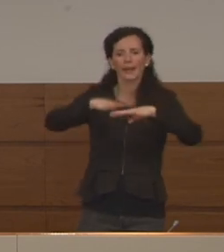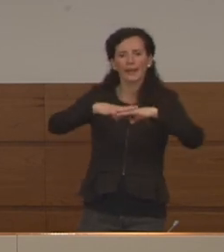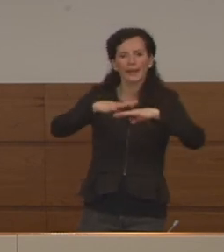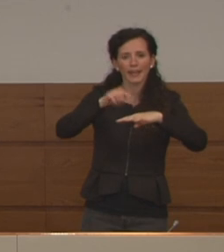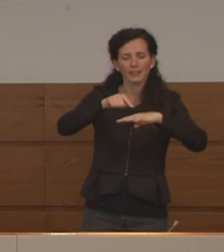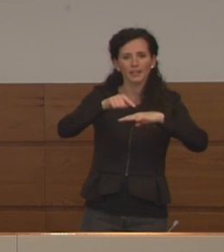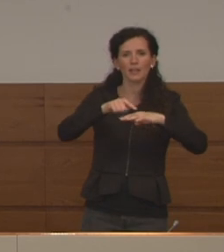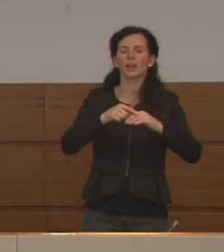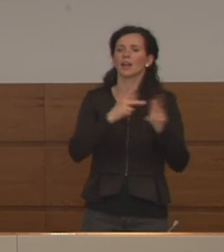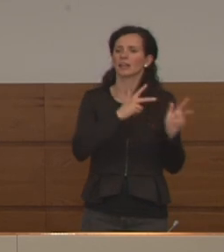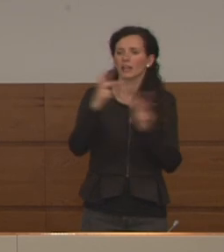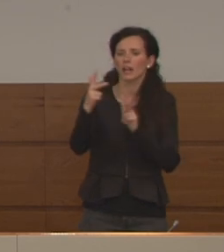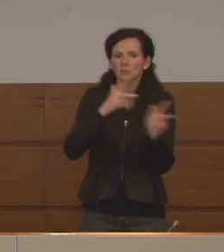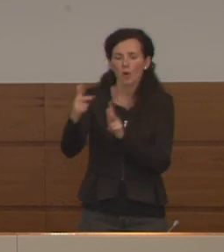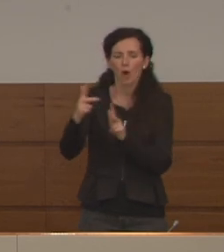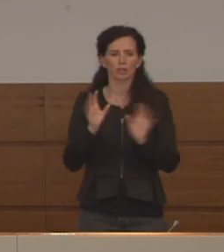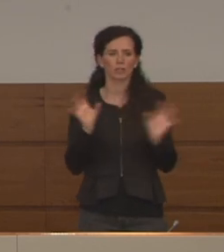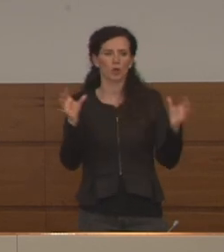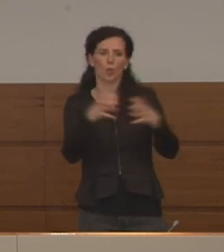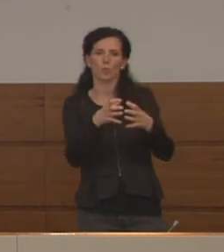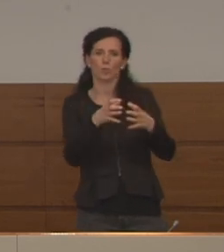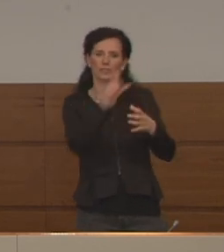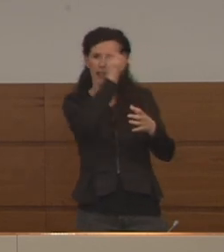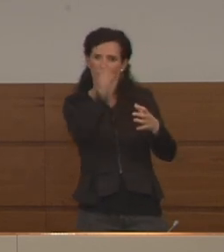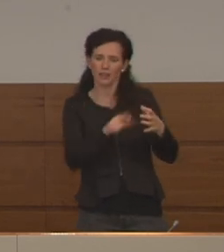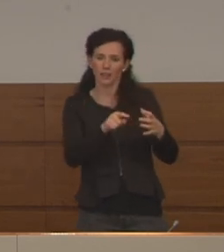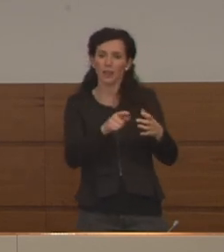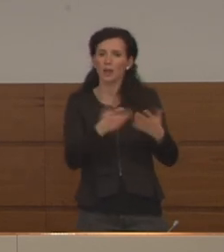e anche delle attività comunitarie, che poi inevitabilmente si vanno a riaprire